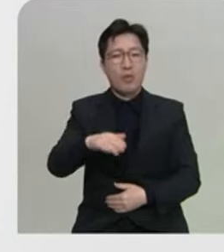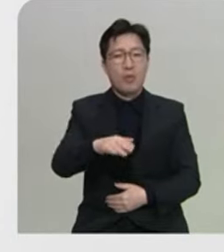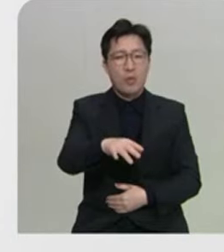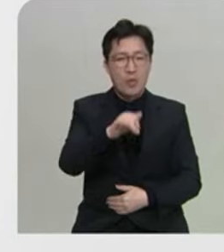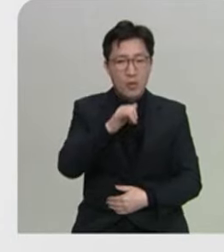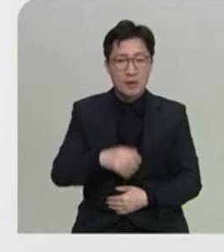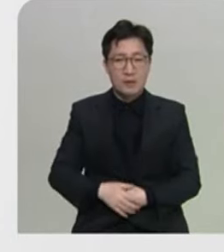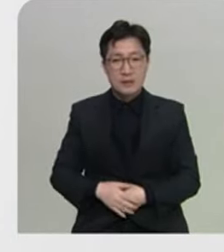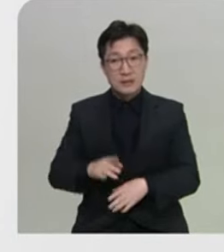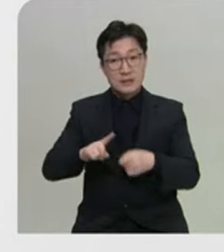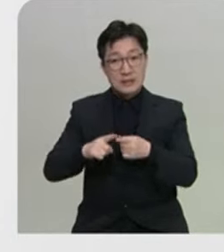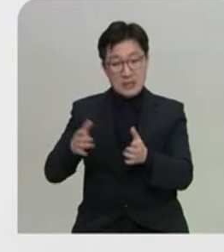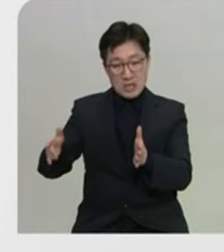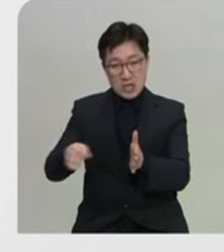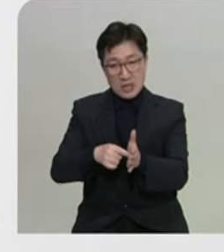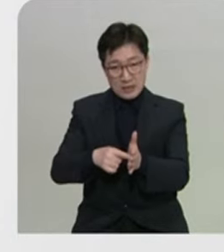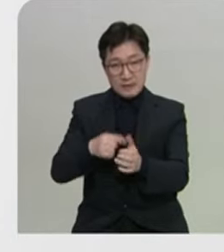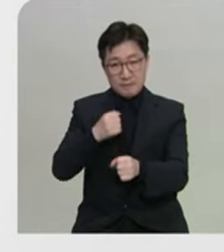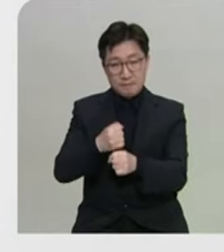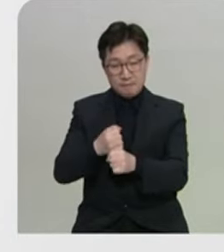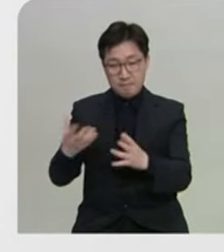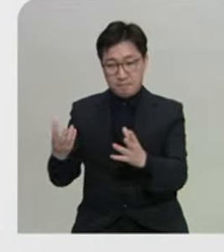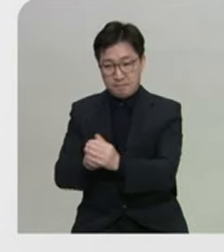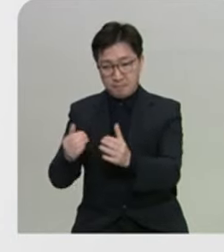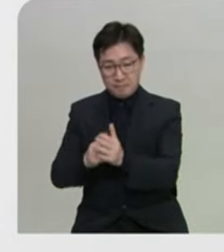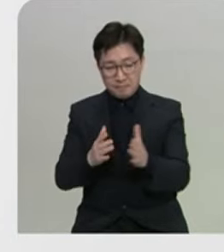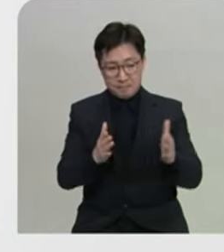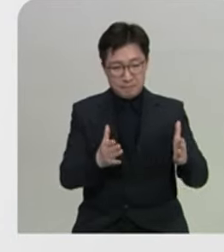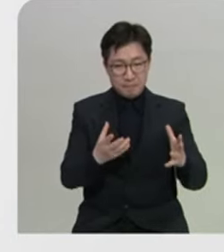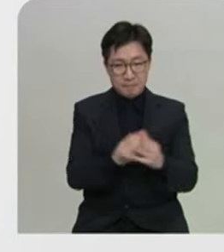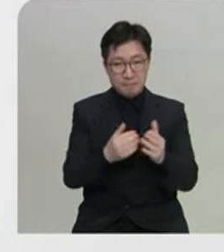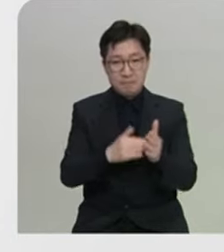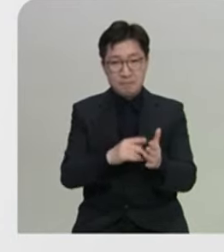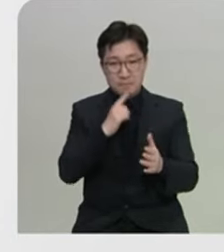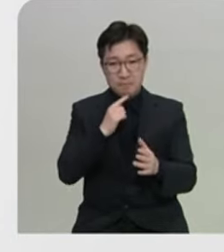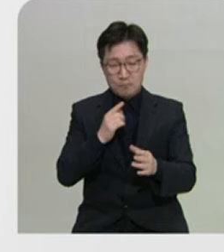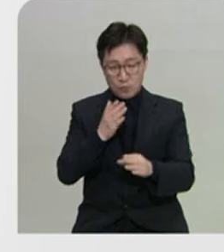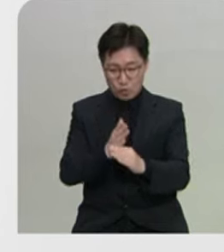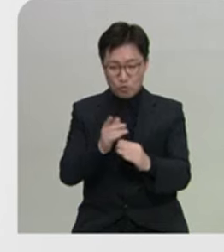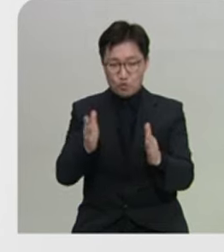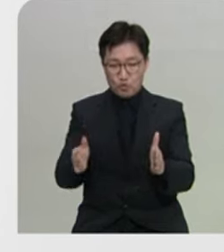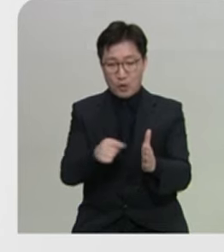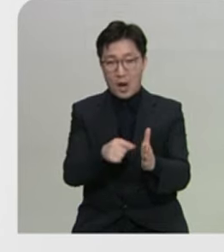동서도로 양 끝 구간의 경우만 현재 운영 중이거나 완공을 앞두고 있습니다.